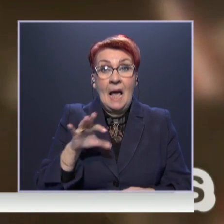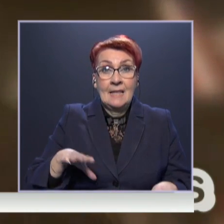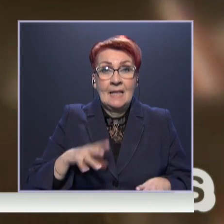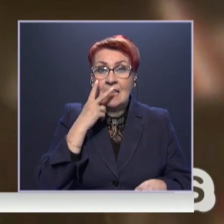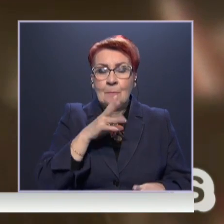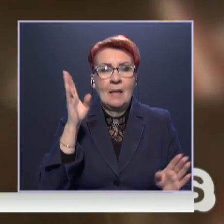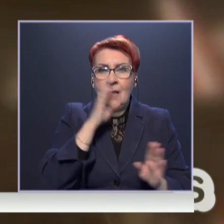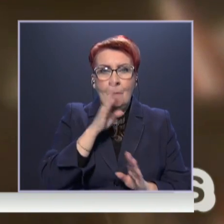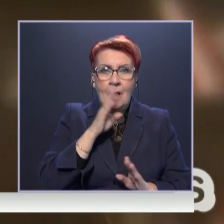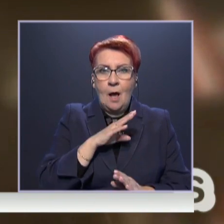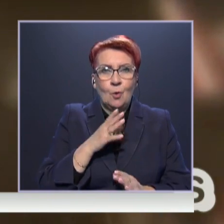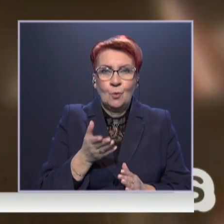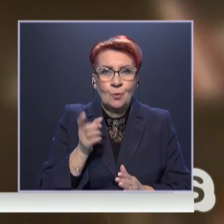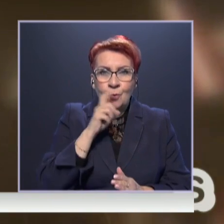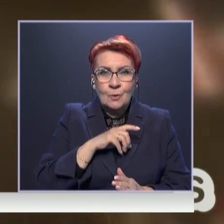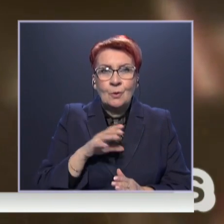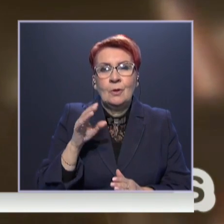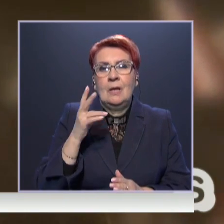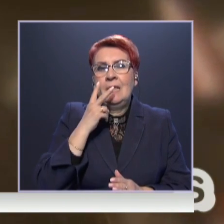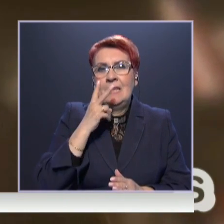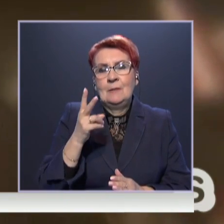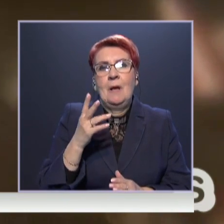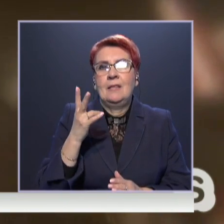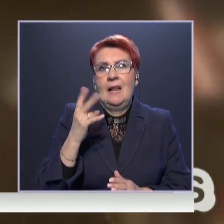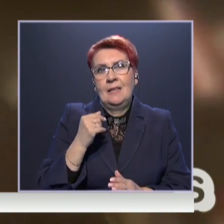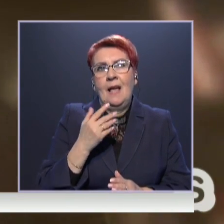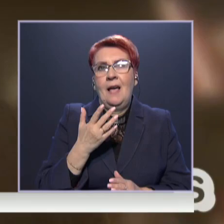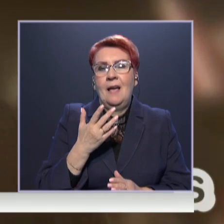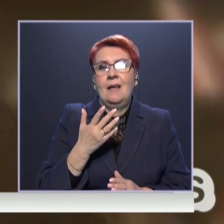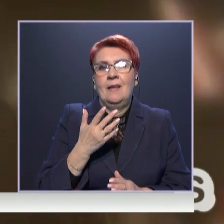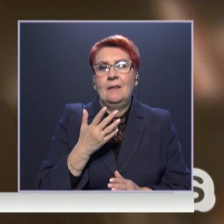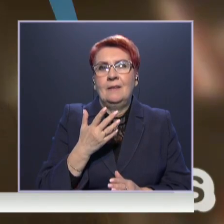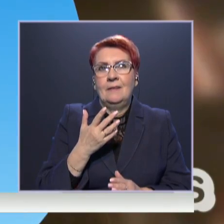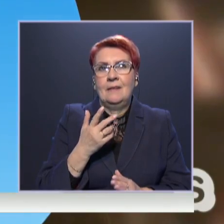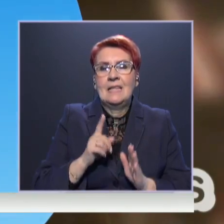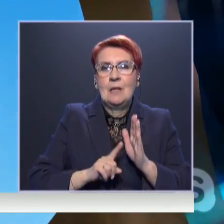а несмотря на температуру было огромное число паломников